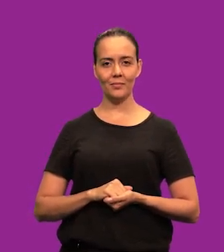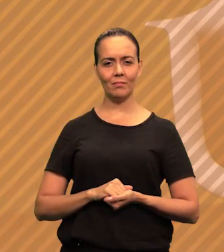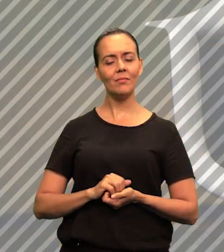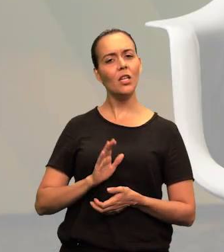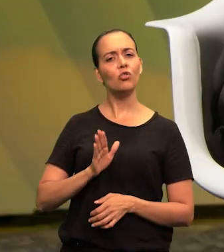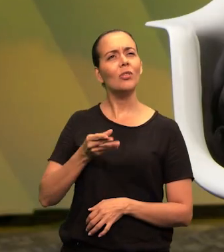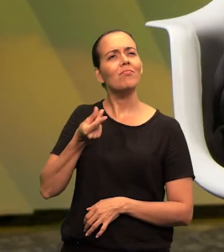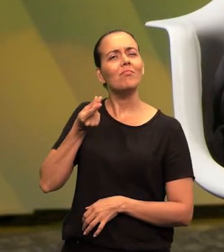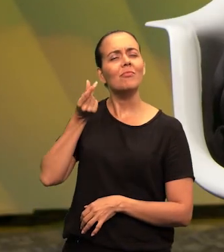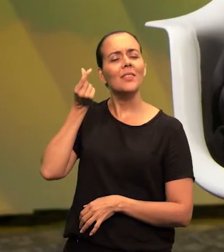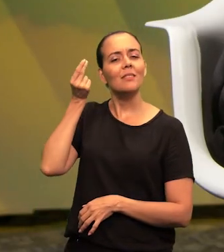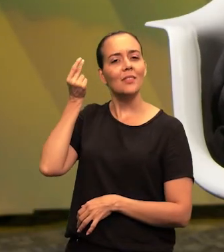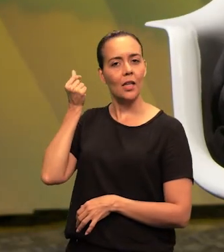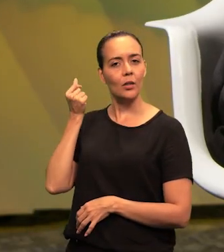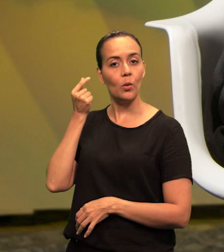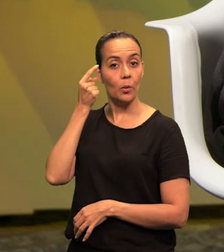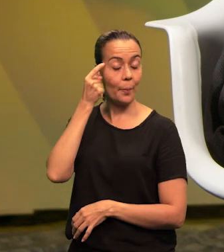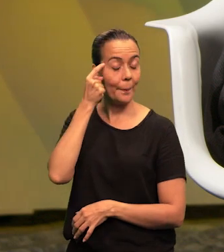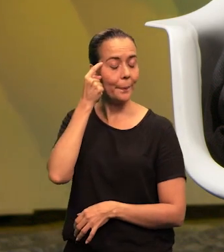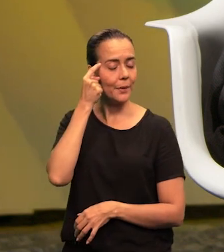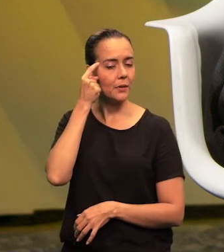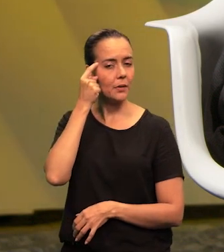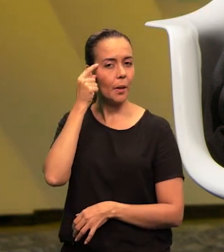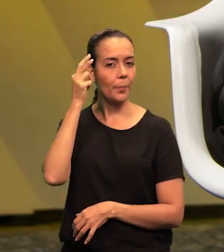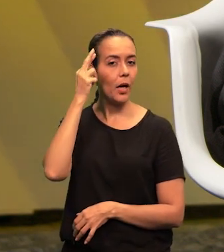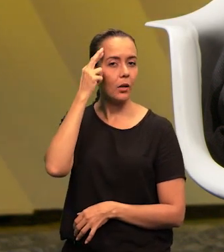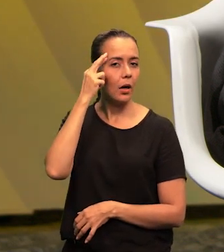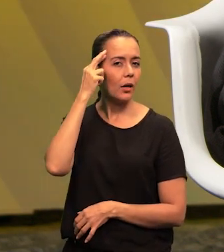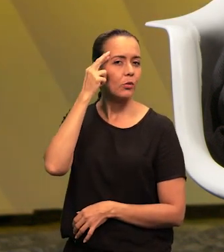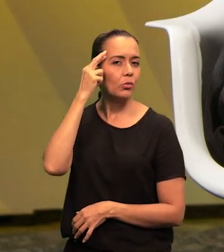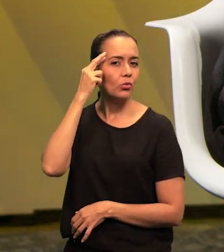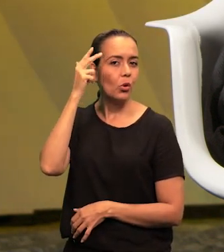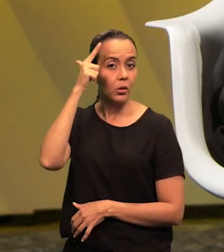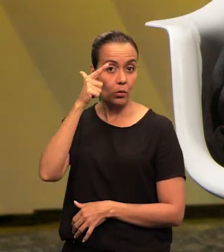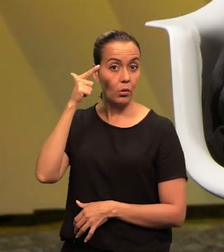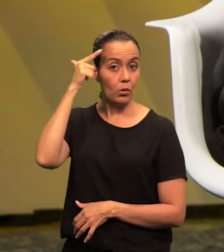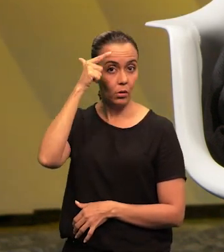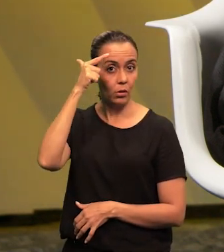[Viviane] Já faz bastante tempo que o pensamento lógico, racional,